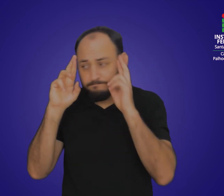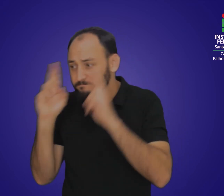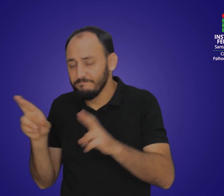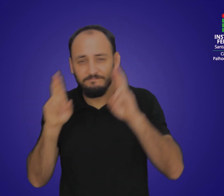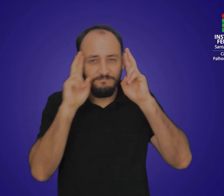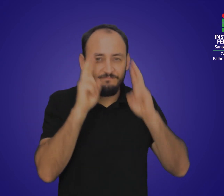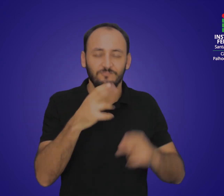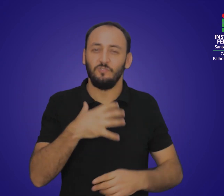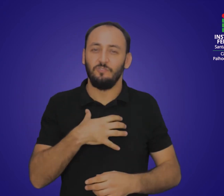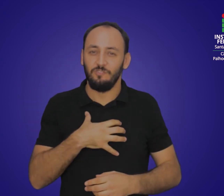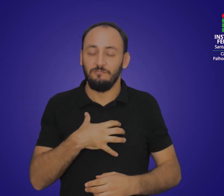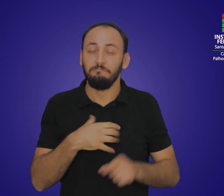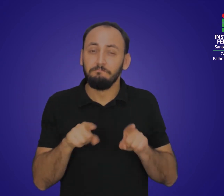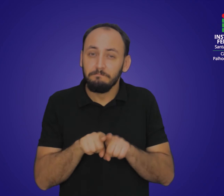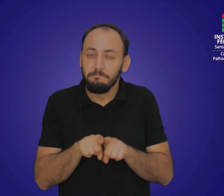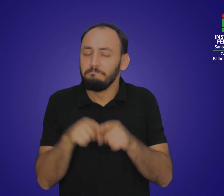O importante é respeitar a maneira como cada um se sente bem.